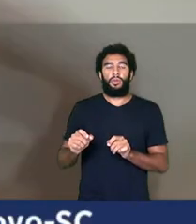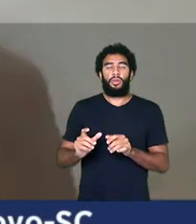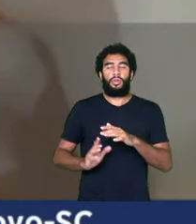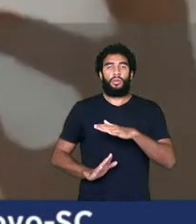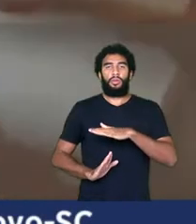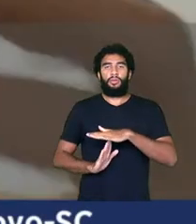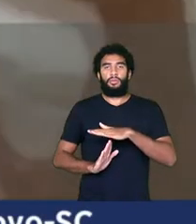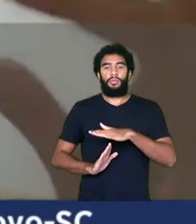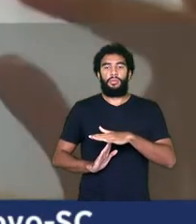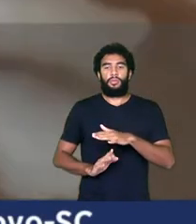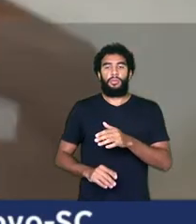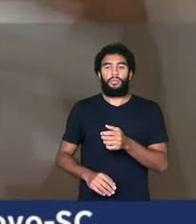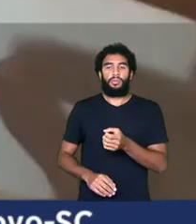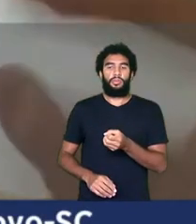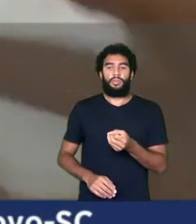DE UMA IDEIA CENTRALIZADA DOS POLÍTICOS QUEREM DELIMITAR